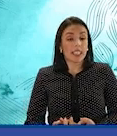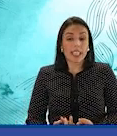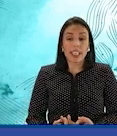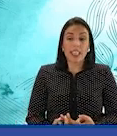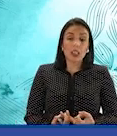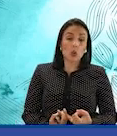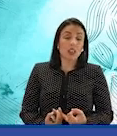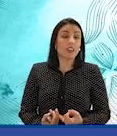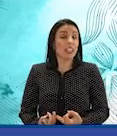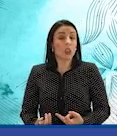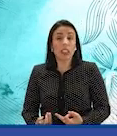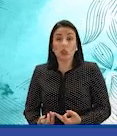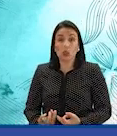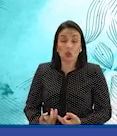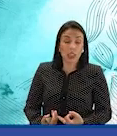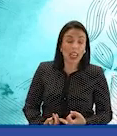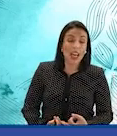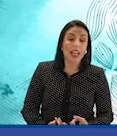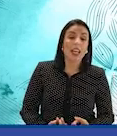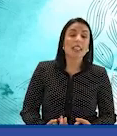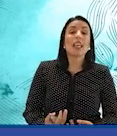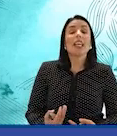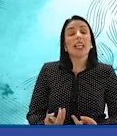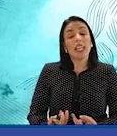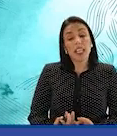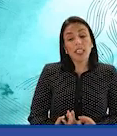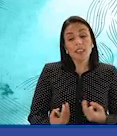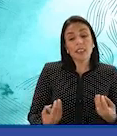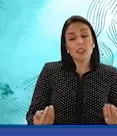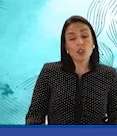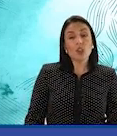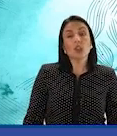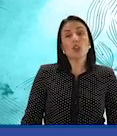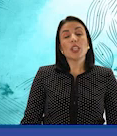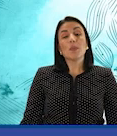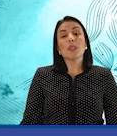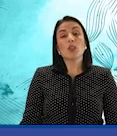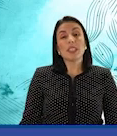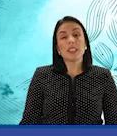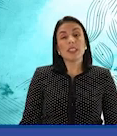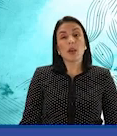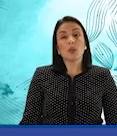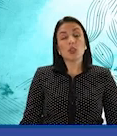que las justificaciones no son claras y nosotros siempre solicitamos